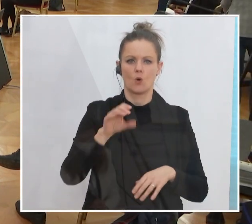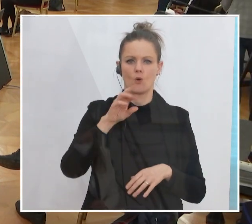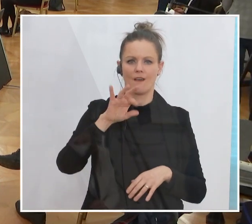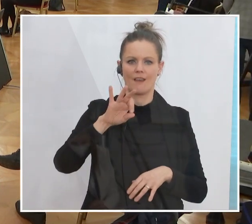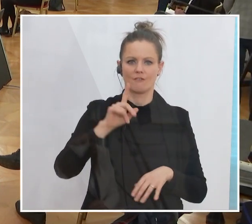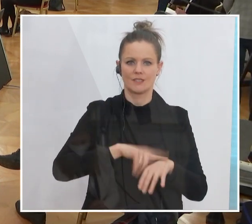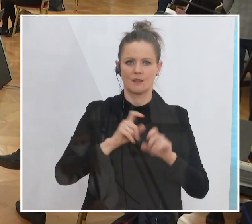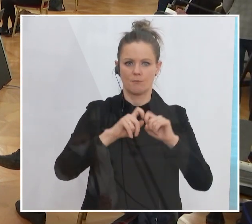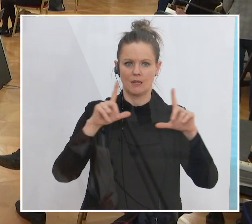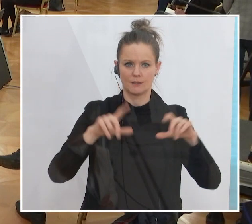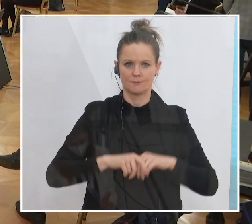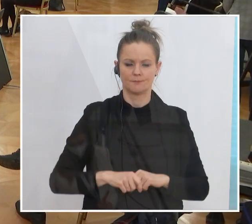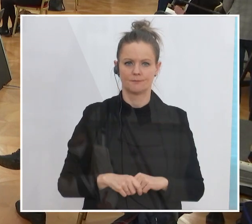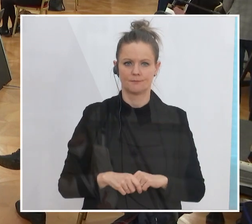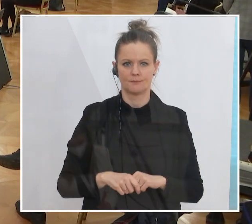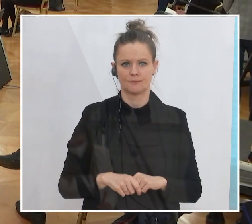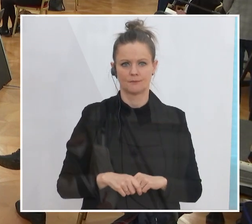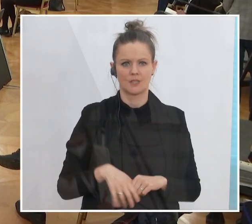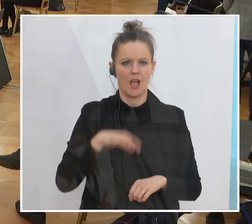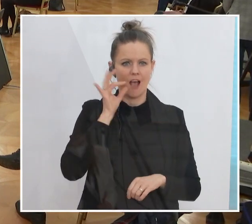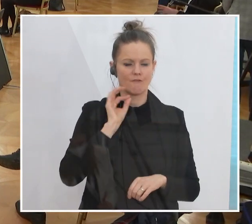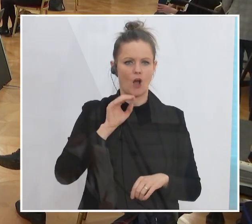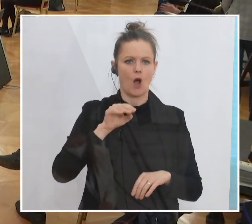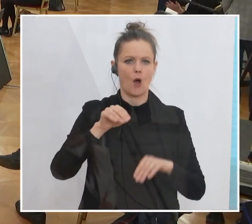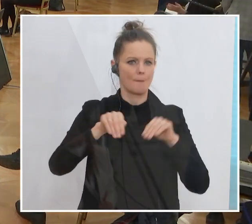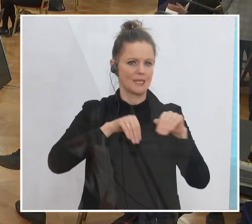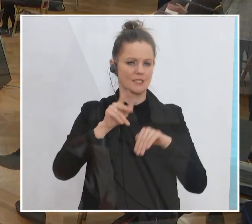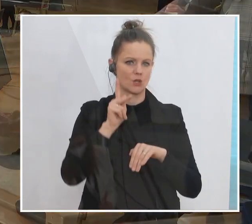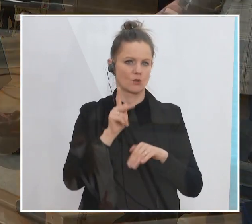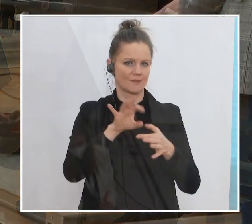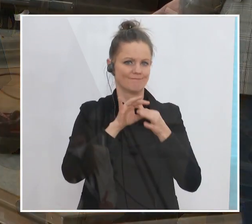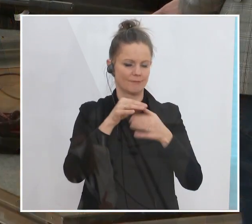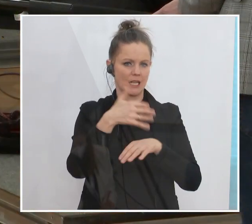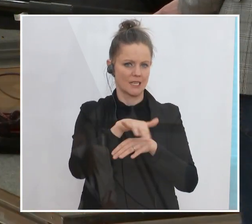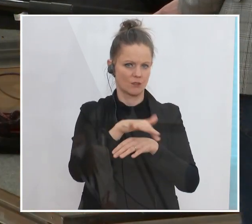Frau Ministerin Köstinger, ich habe eine Frage zur Gastronomie. Sie haben ja vorhin die schlechte